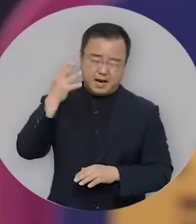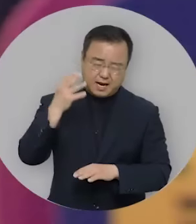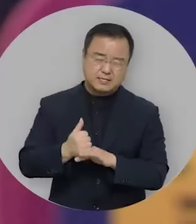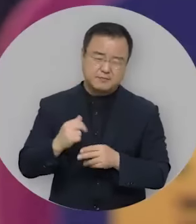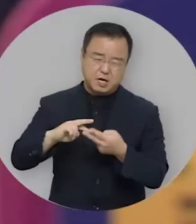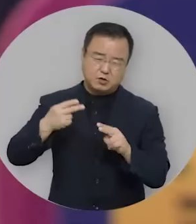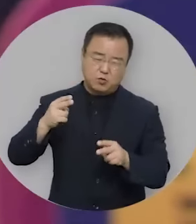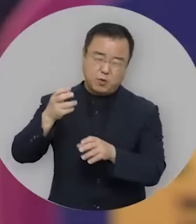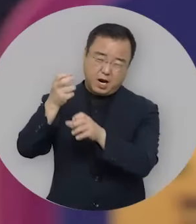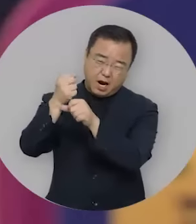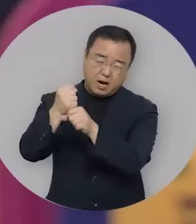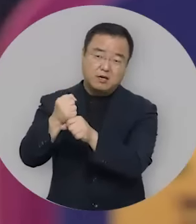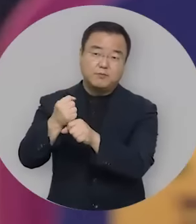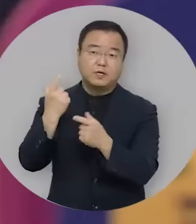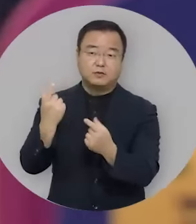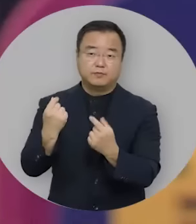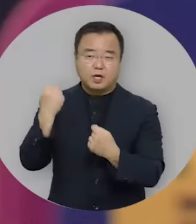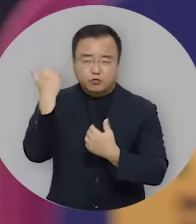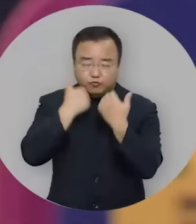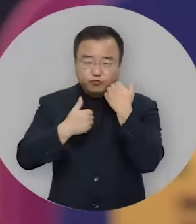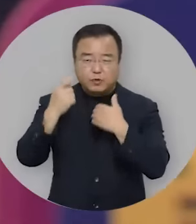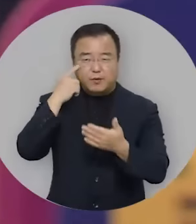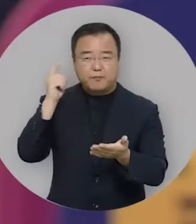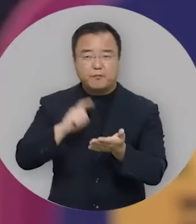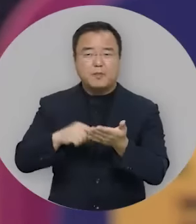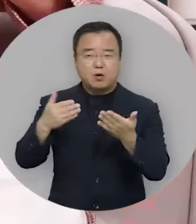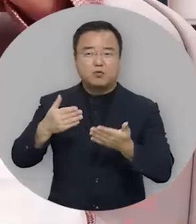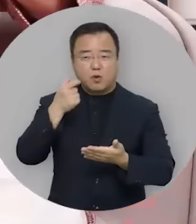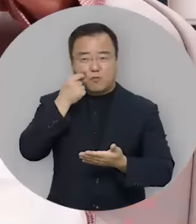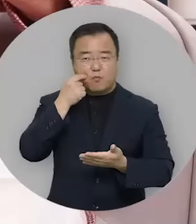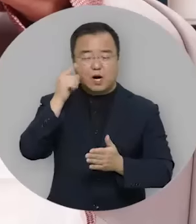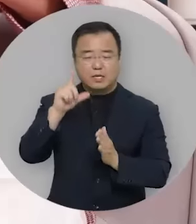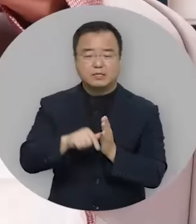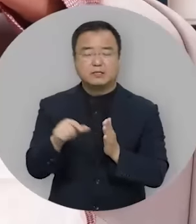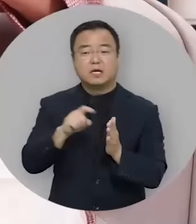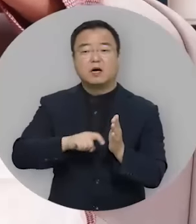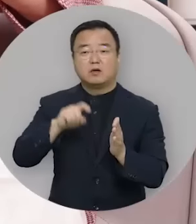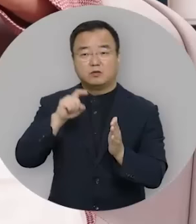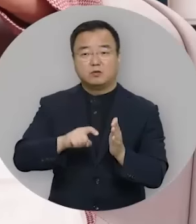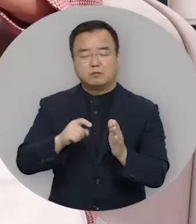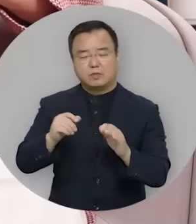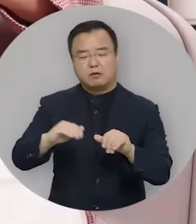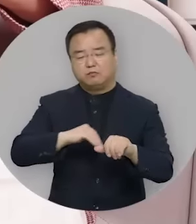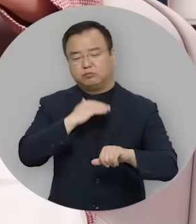그러니까 어느 누구도 발견해 주지 못한 그 많은 시간 속에 묻혀 있었던